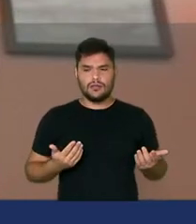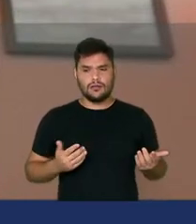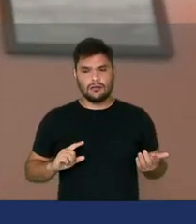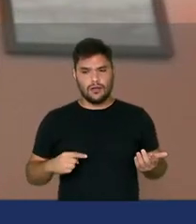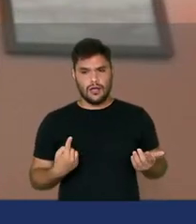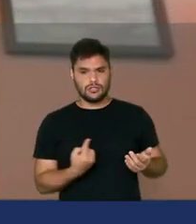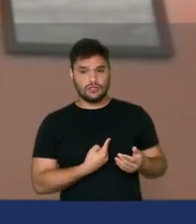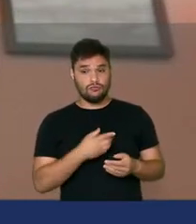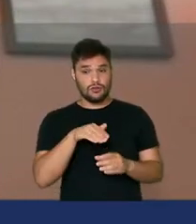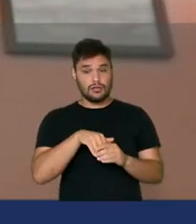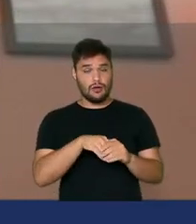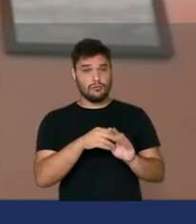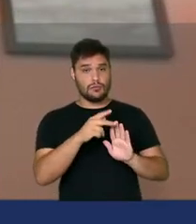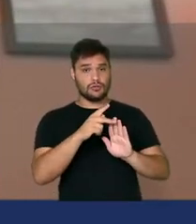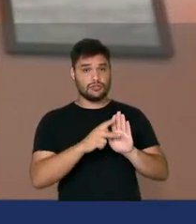HOUVESSE TEMPO DO DEPUTADO FELIPE CARREIRAS. É RUIM